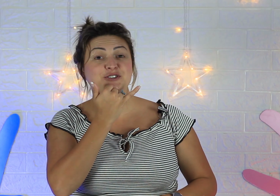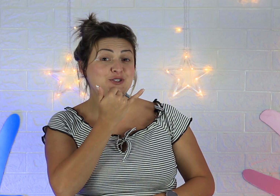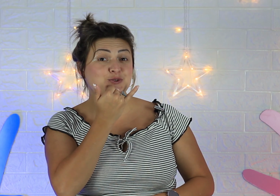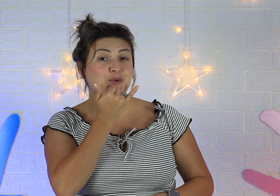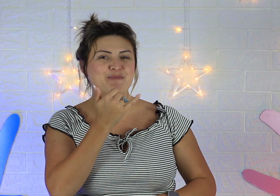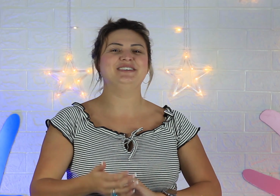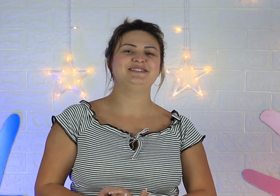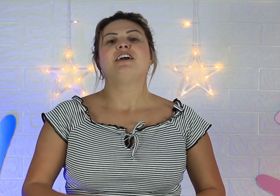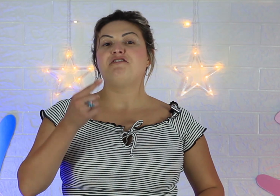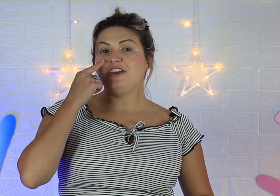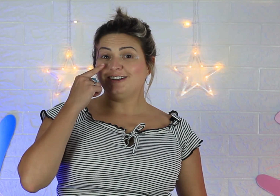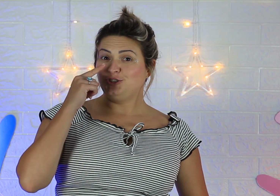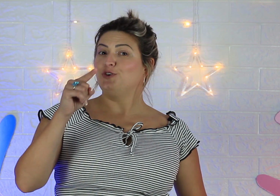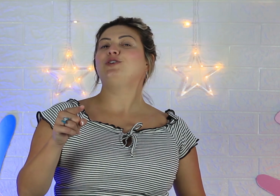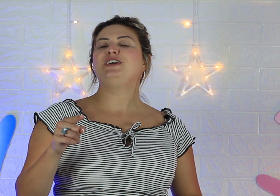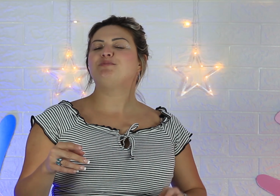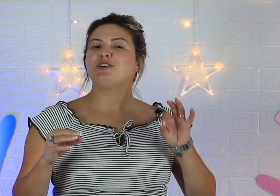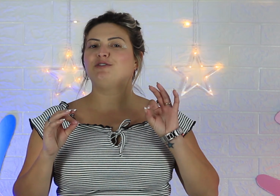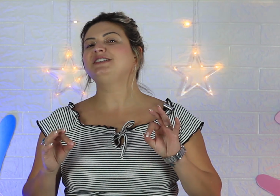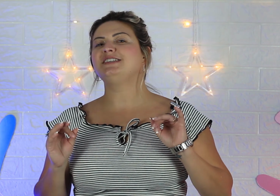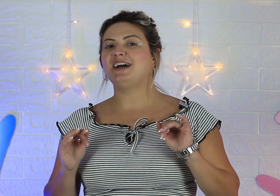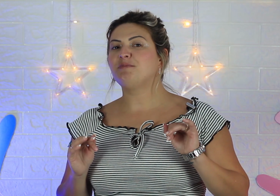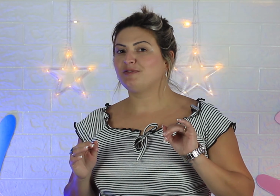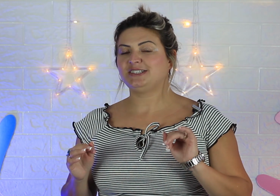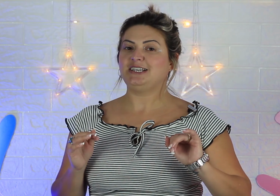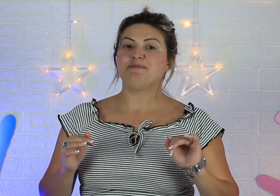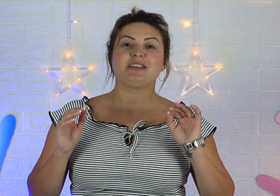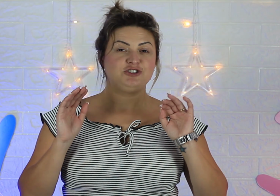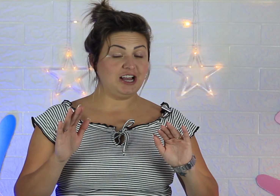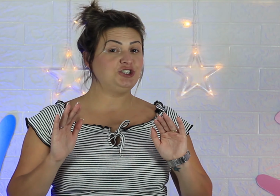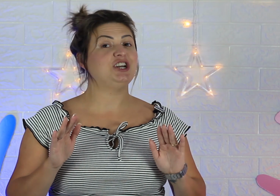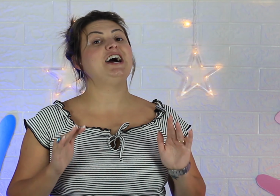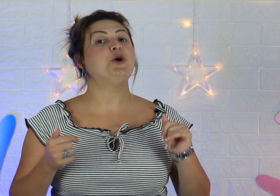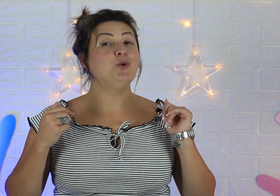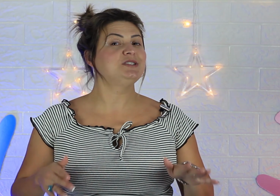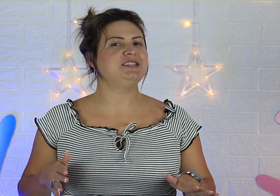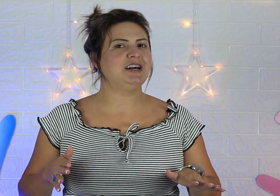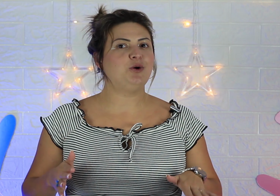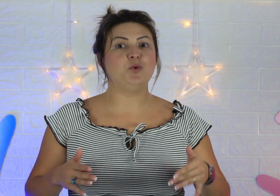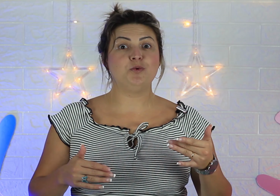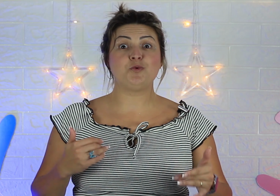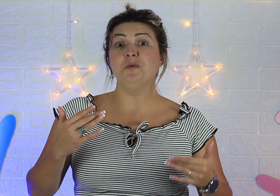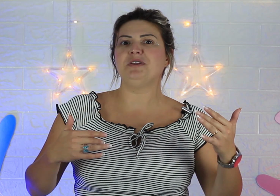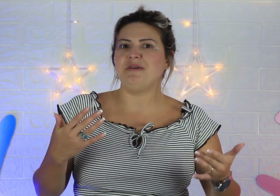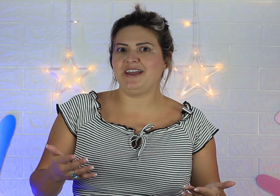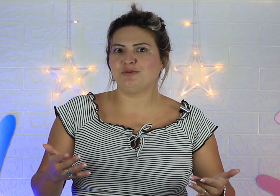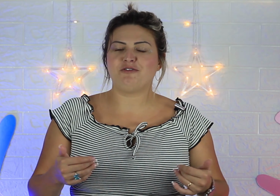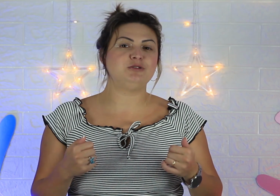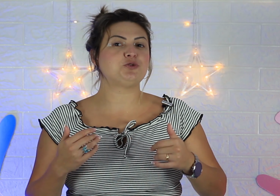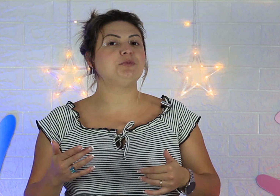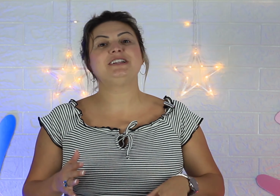desculpa e fica de olho aí porque eu vou ensinar para você já já um sinal um cumprimento uma forma